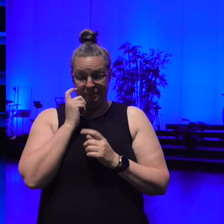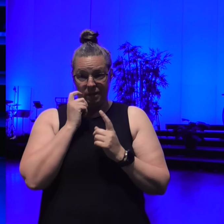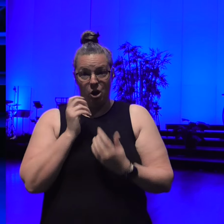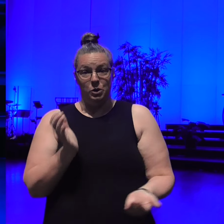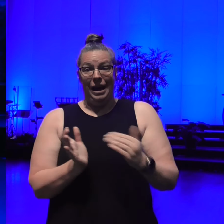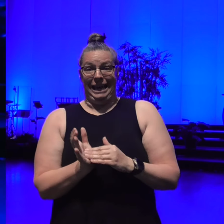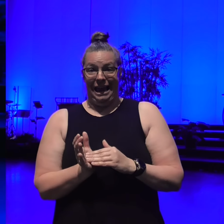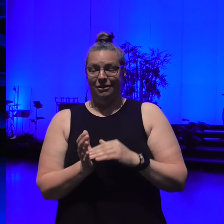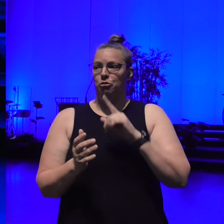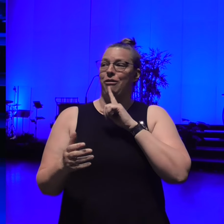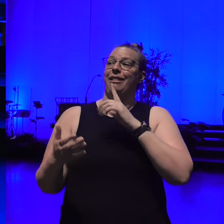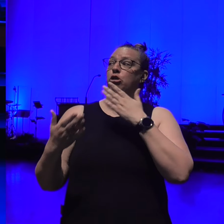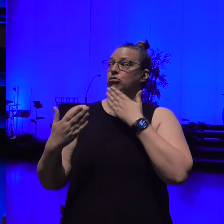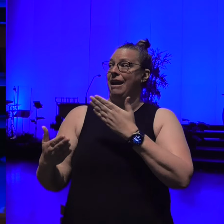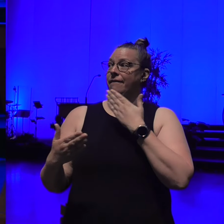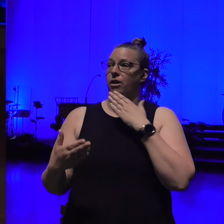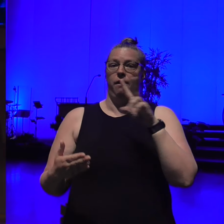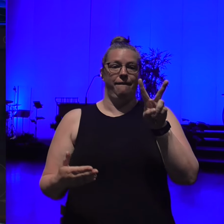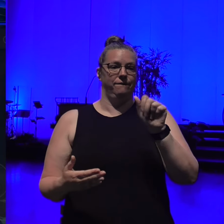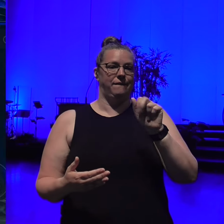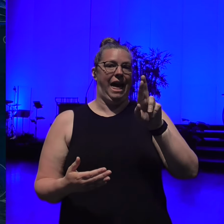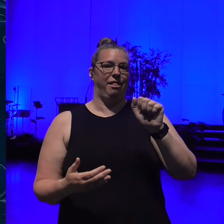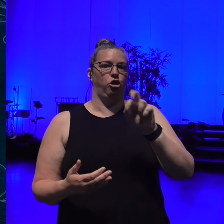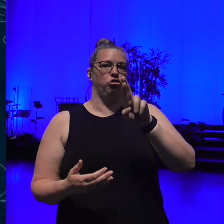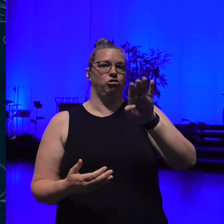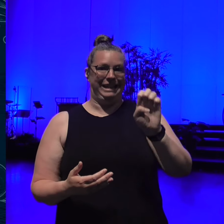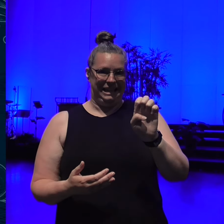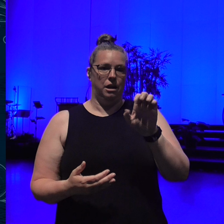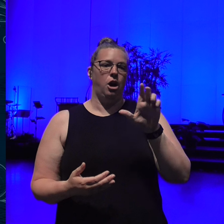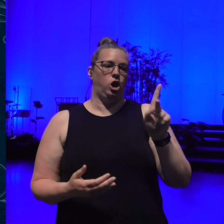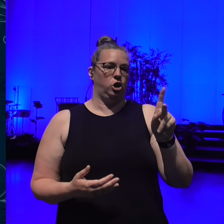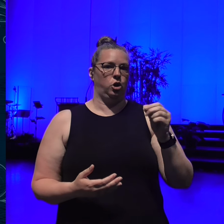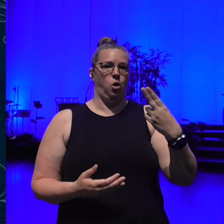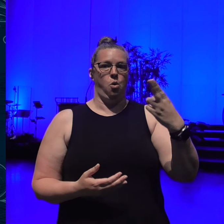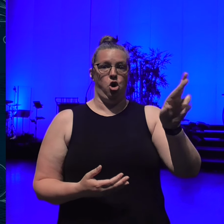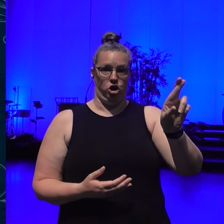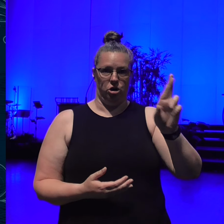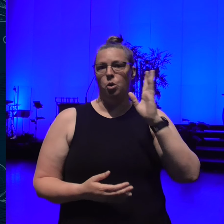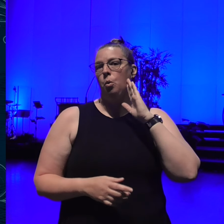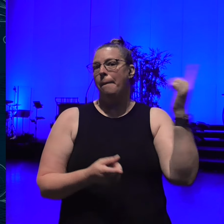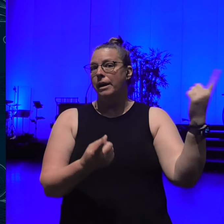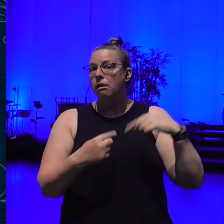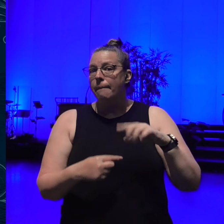estoy muy agradecida de que Valerie Core venga a Mile High Church el 3 de octubre. Escribió